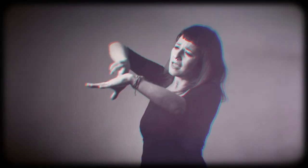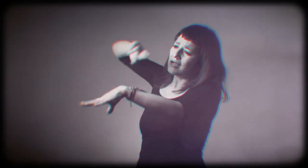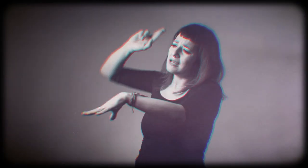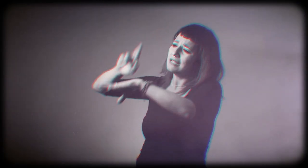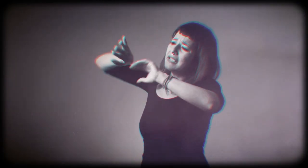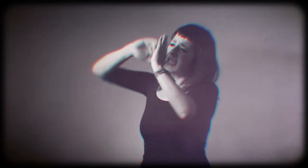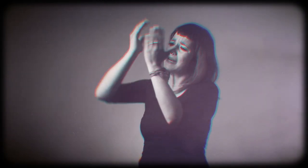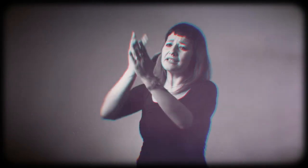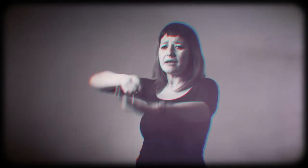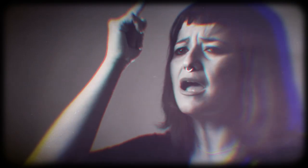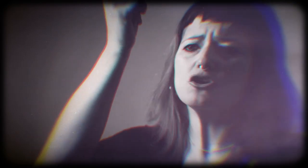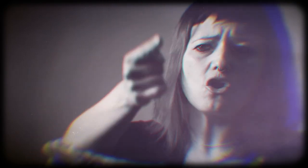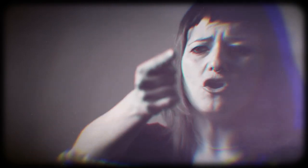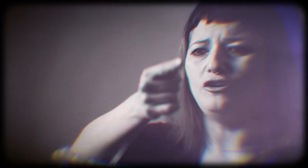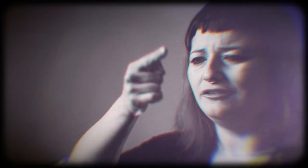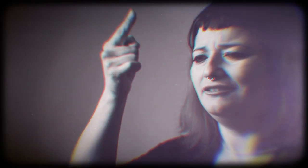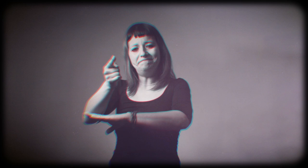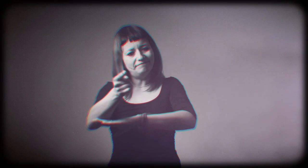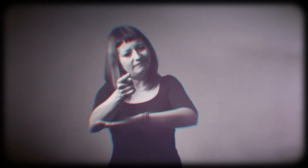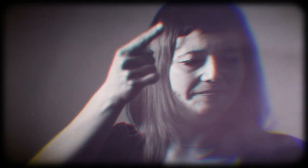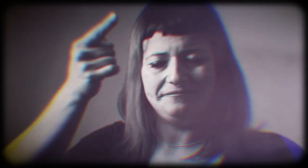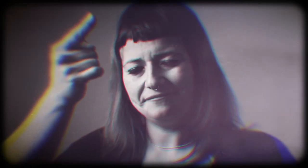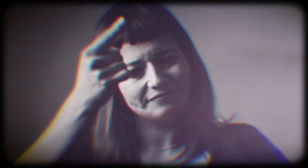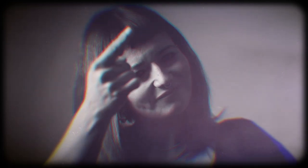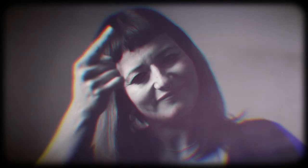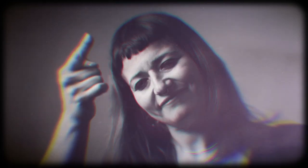que la tierra te marcó.